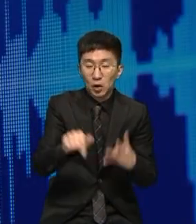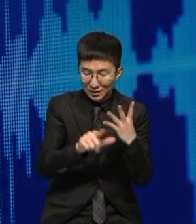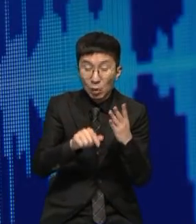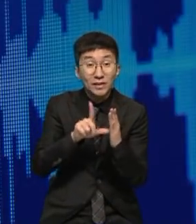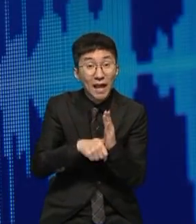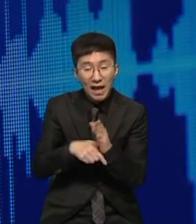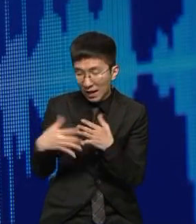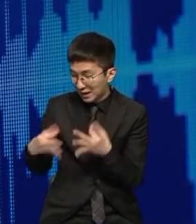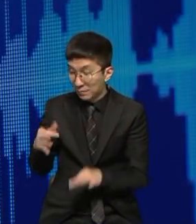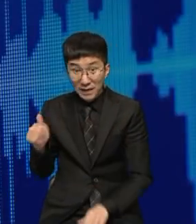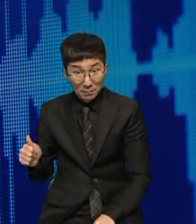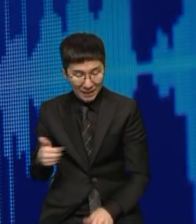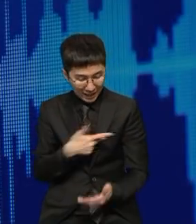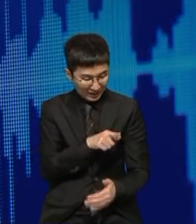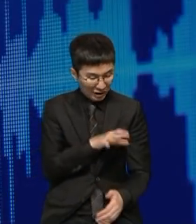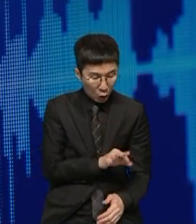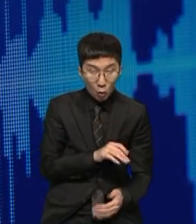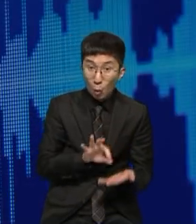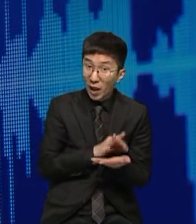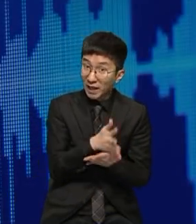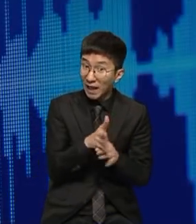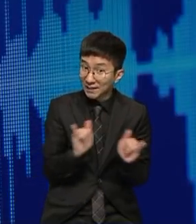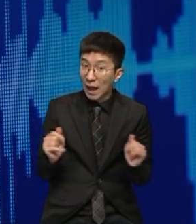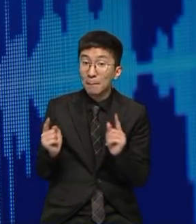법인 만들 때 돈 들어온 것도 박 전 특검